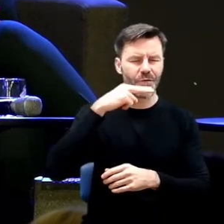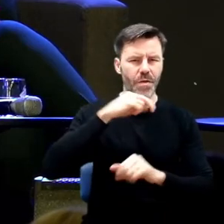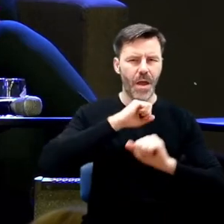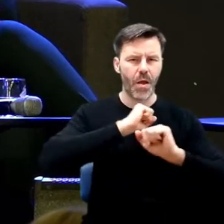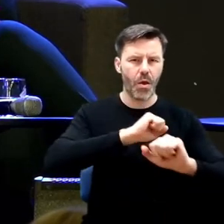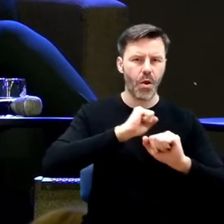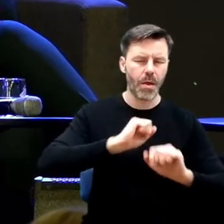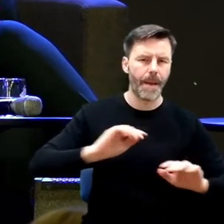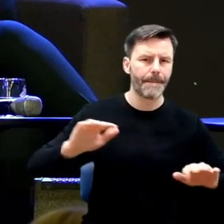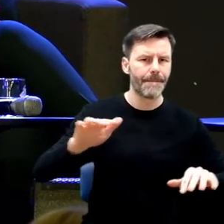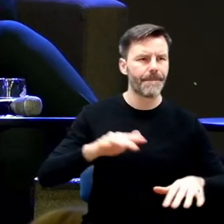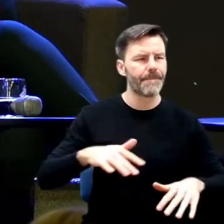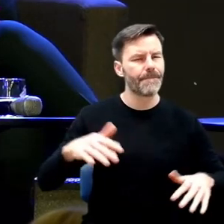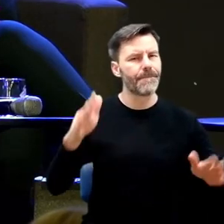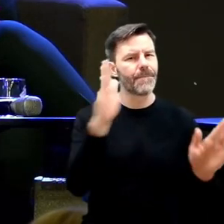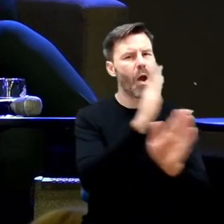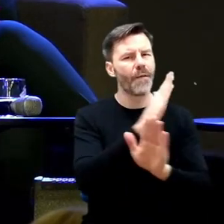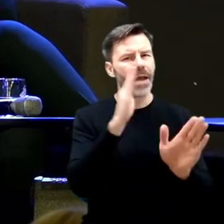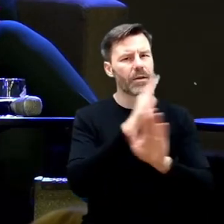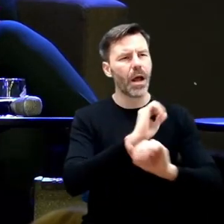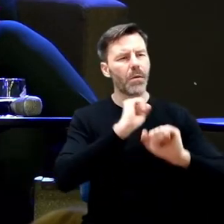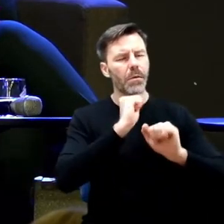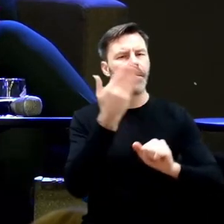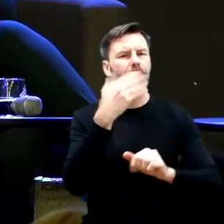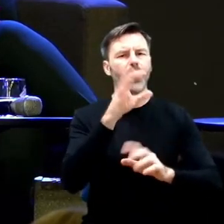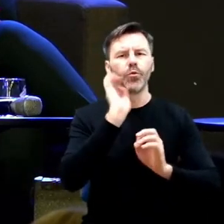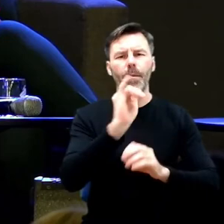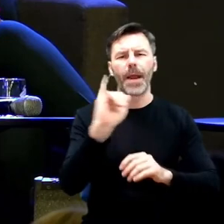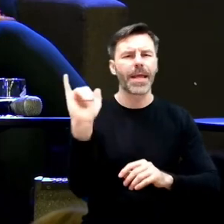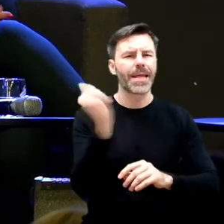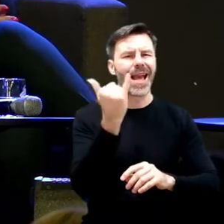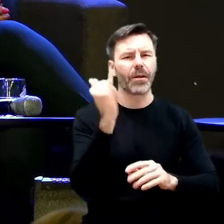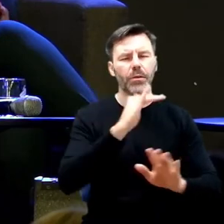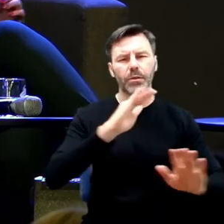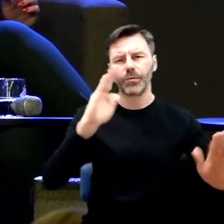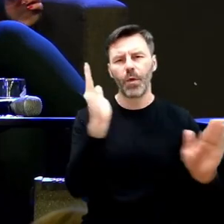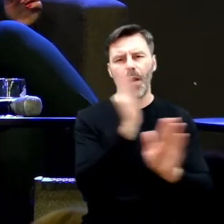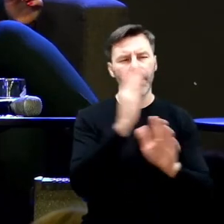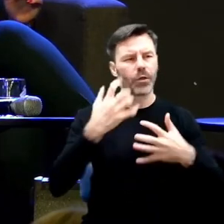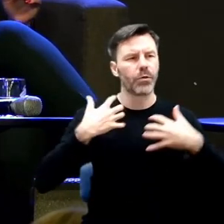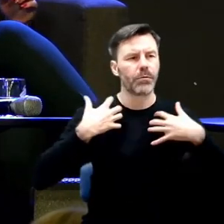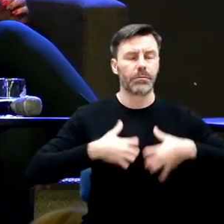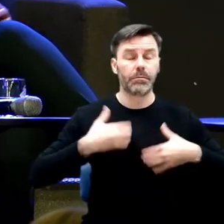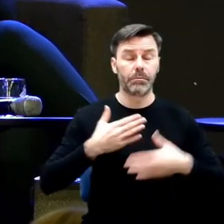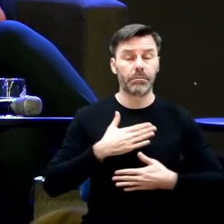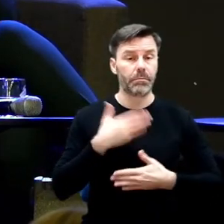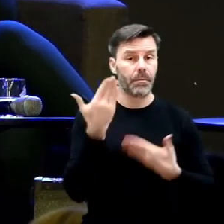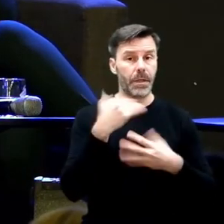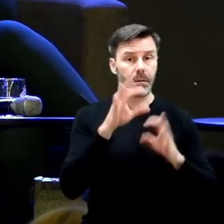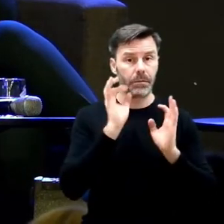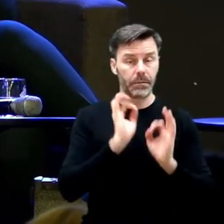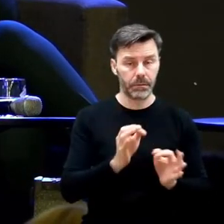Mamy naprawdę dobrej jakości środowisko i też postawiliśmy na budowanie infrastruktury takiej